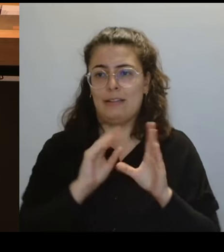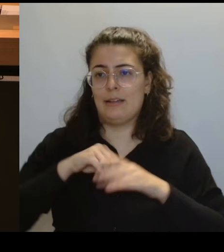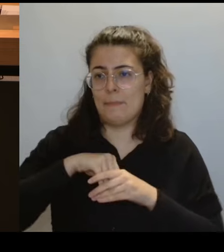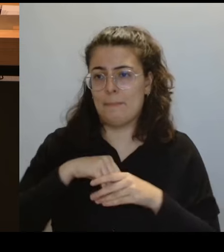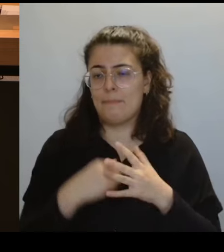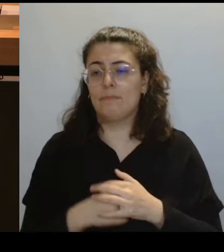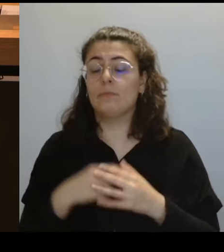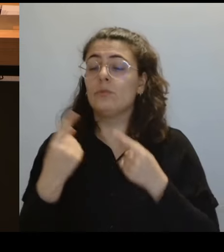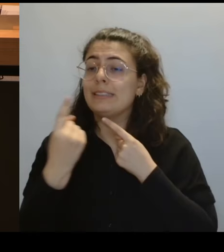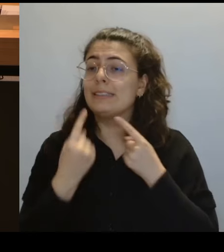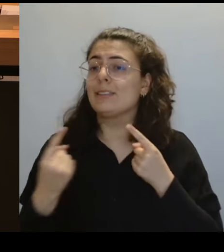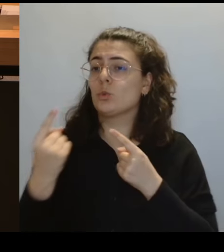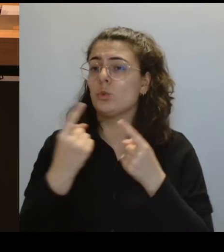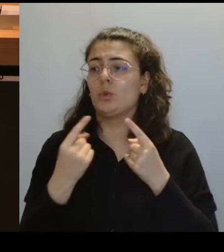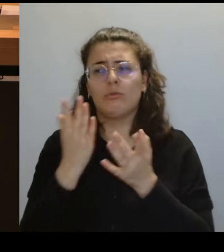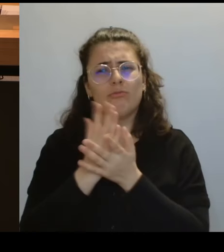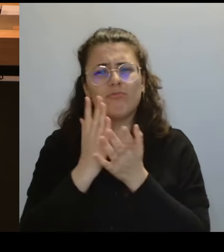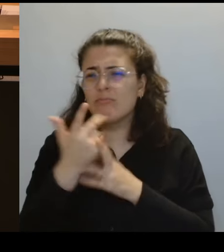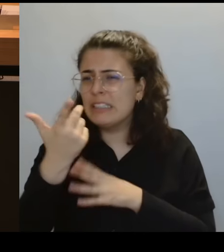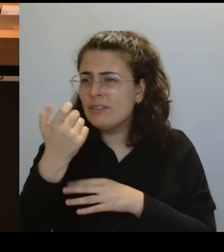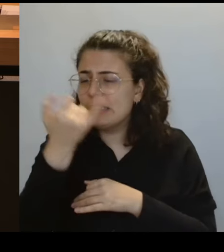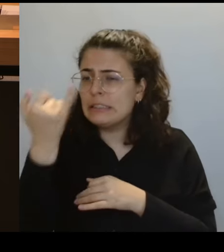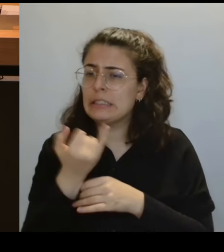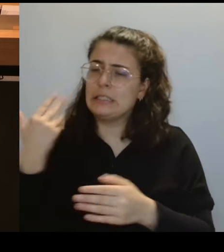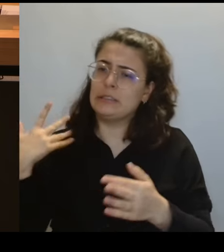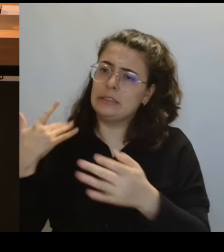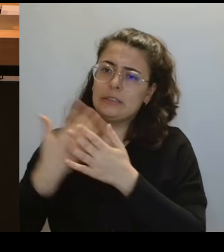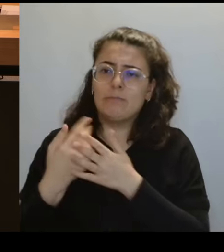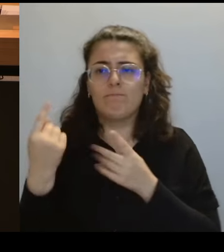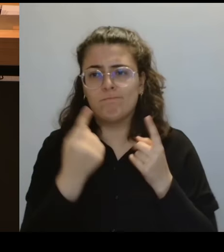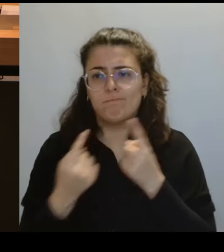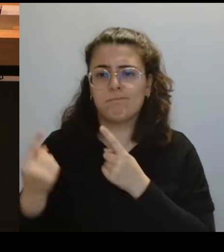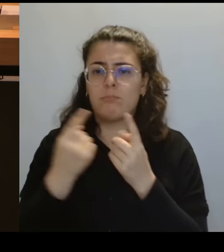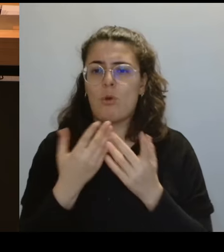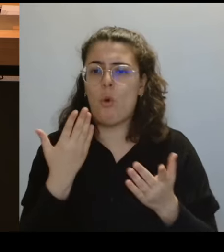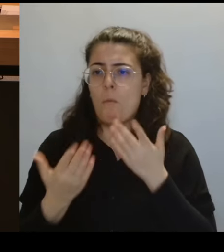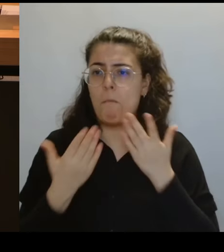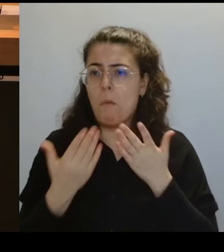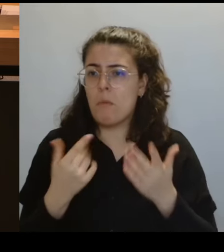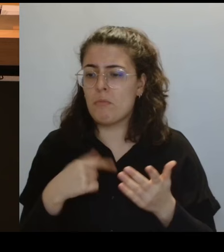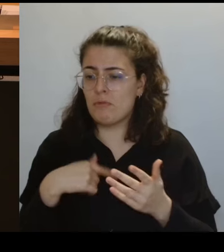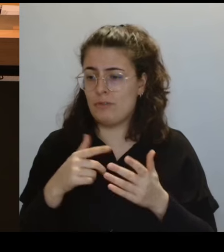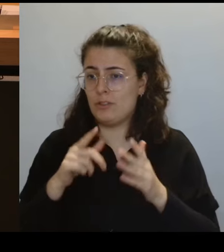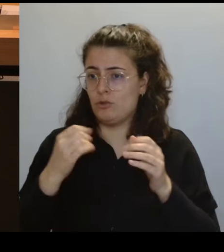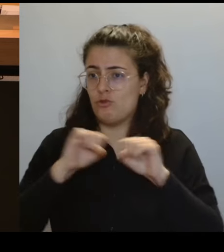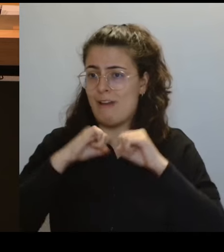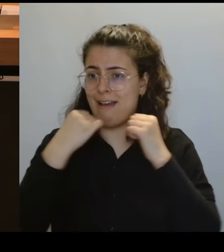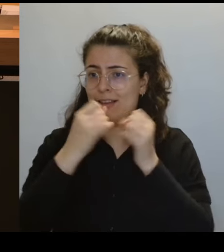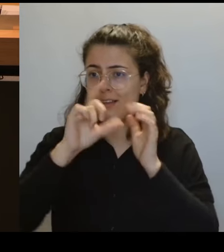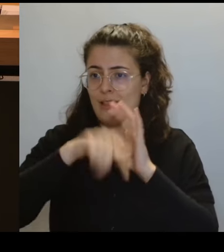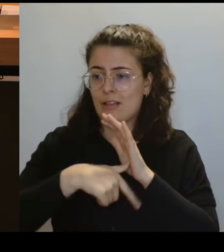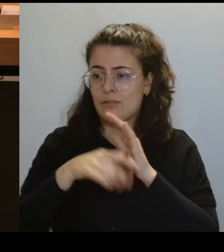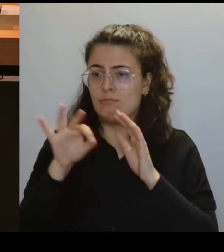Jahren, ob nicht mindestens ein Teil der staatlichen Leistungen im Rahmen der Fürsorge für Obdachlose im gesundheitspolitischen Bereich